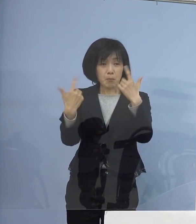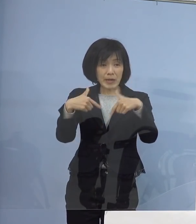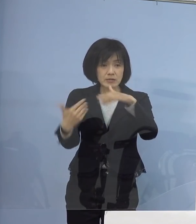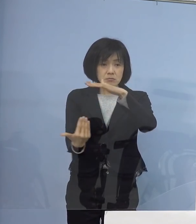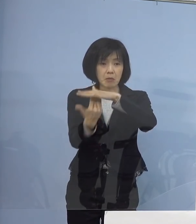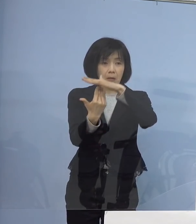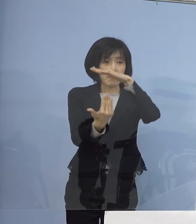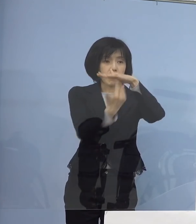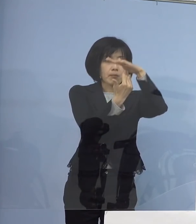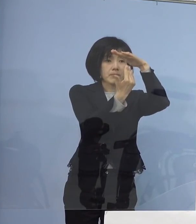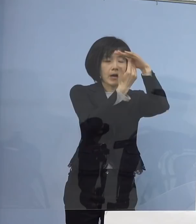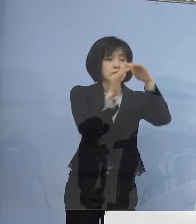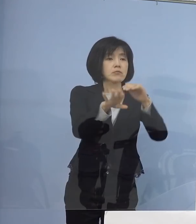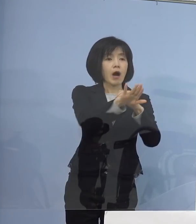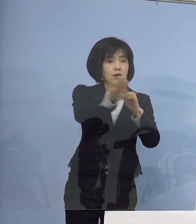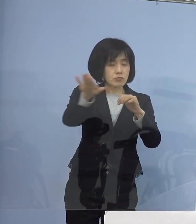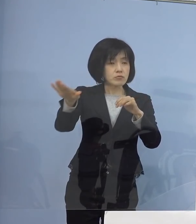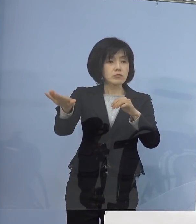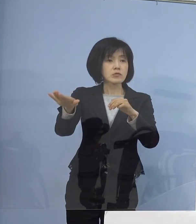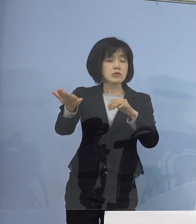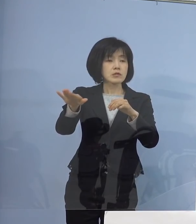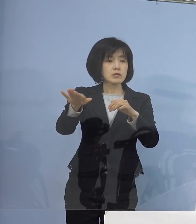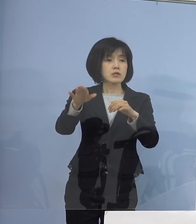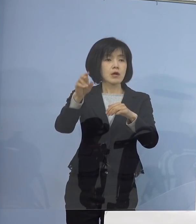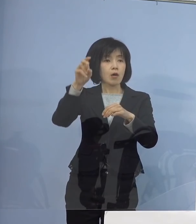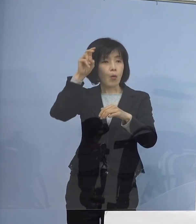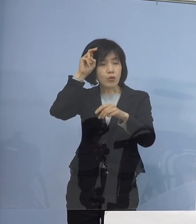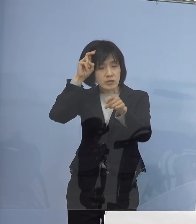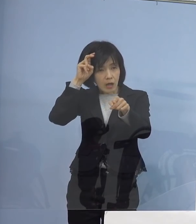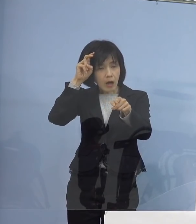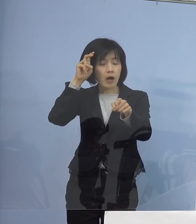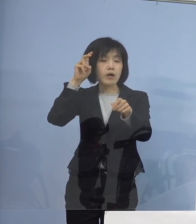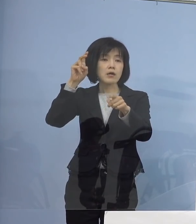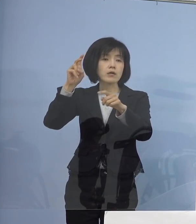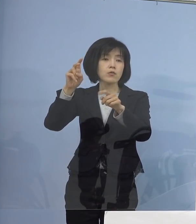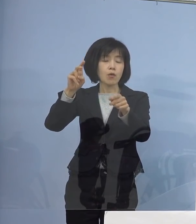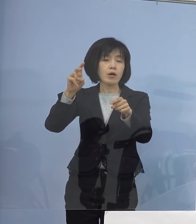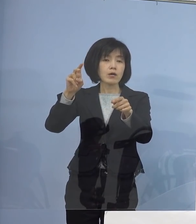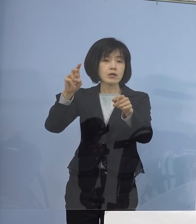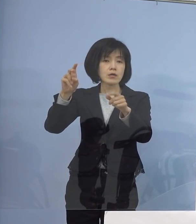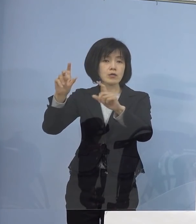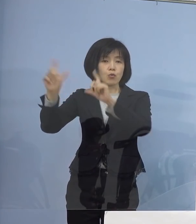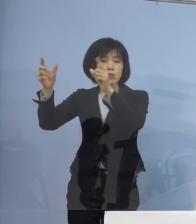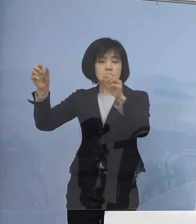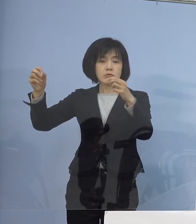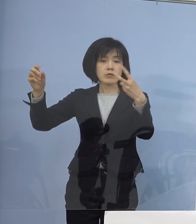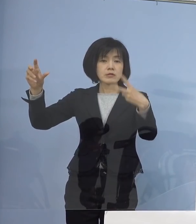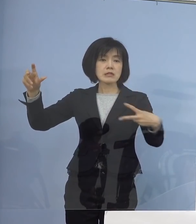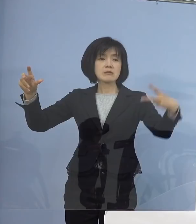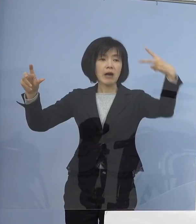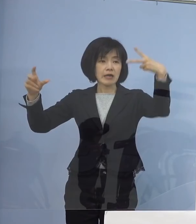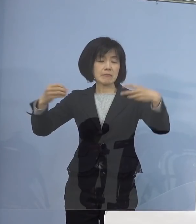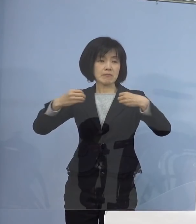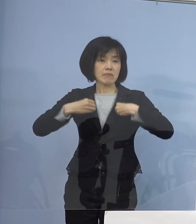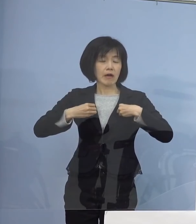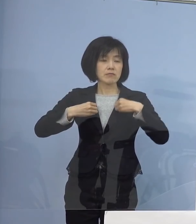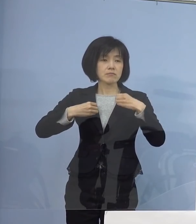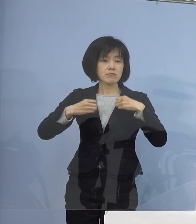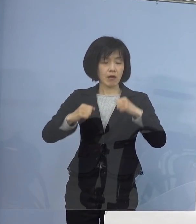しかもその規模たるや大阪（府）は 東京（都）の約倍に近い感染者ということでありますので